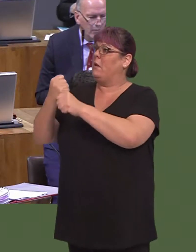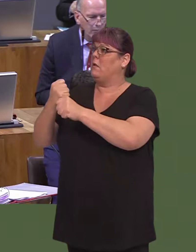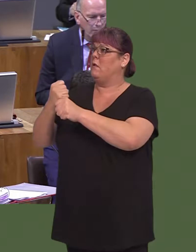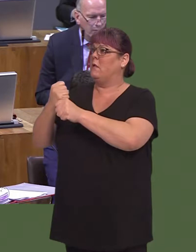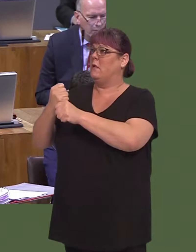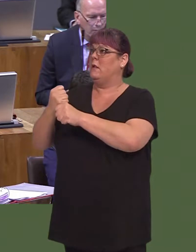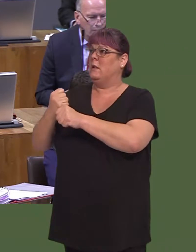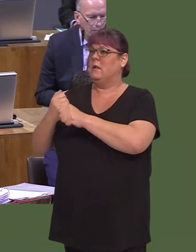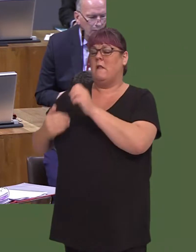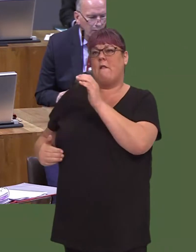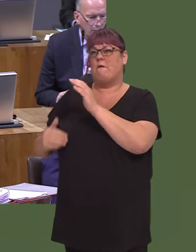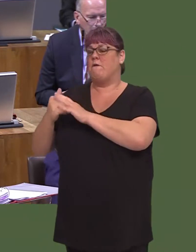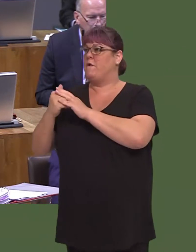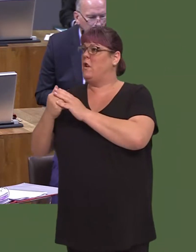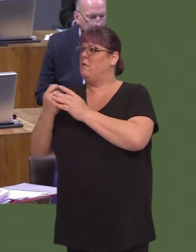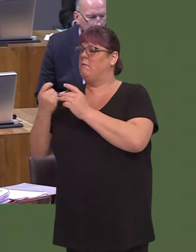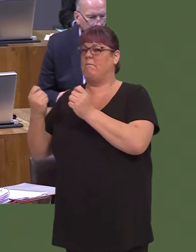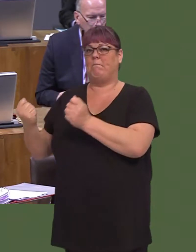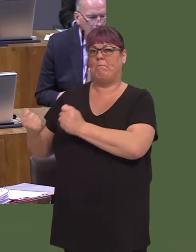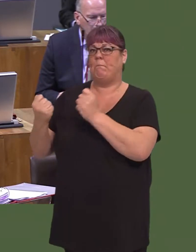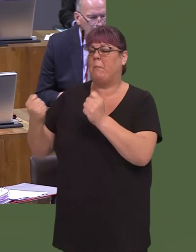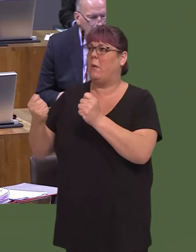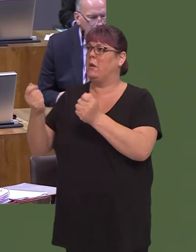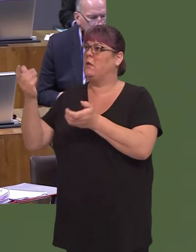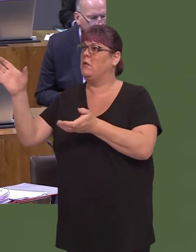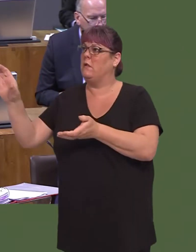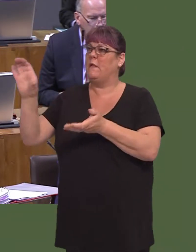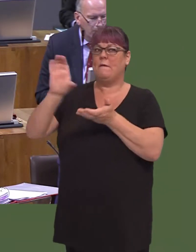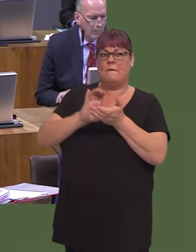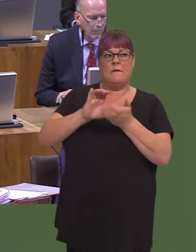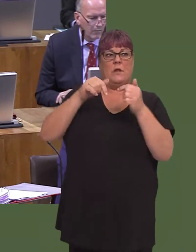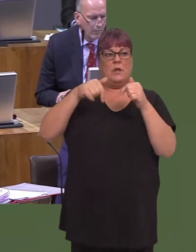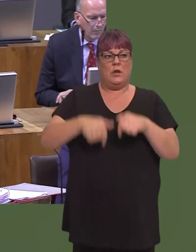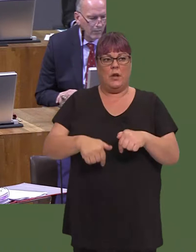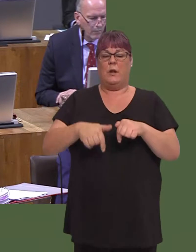i weld a yw hwn yn rhywbeth sydd yn trend. Yn gyntaf, wrth gwrs, mae'n ddyletswydd ar